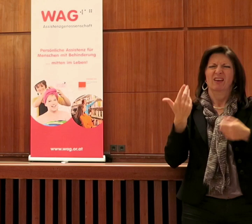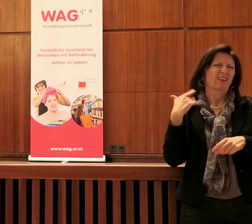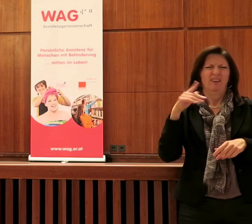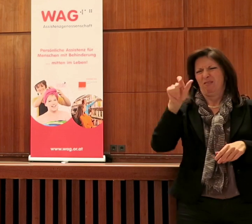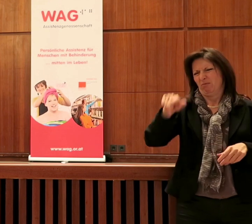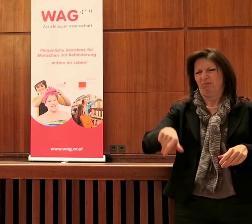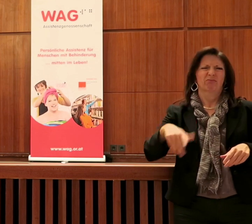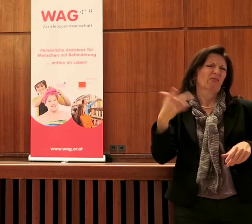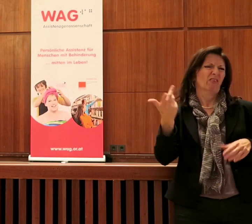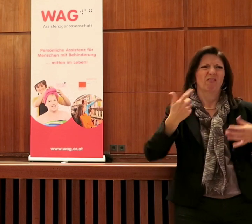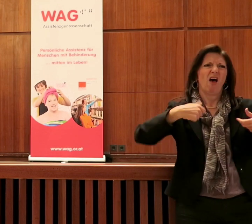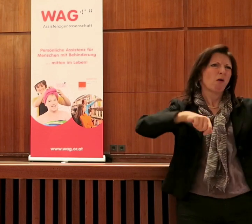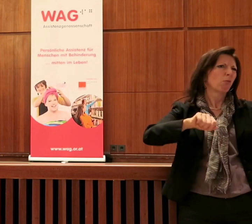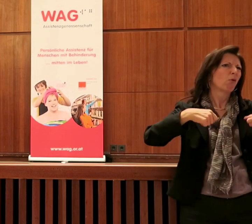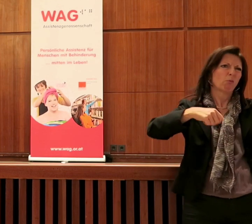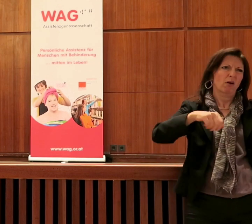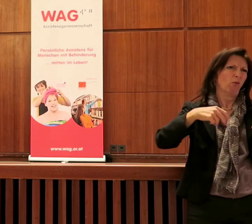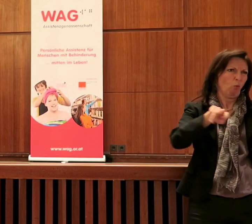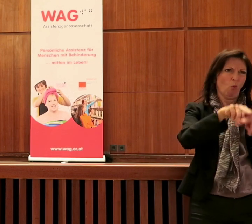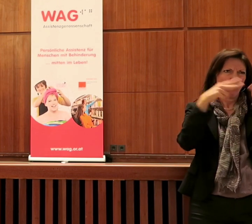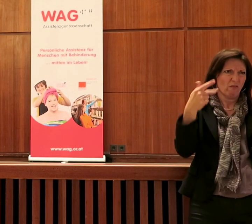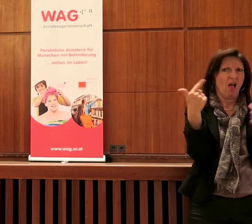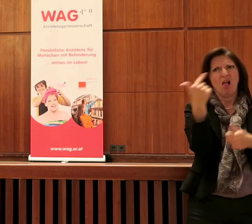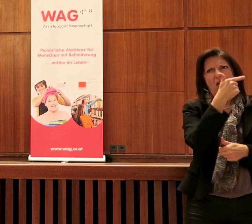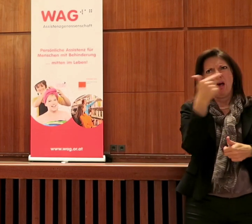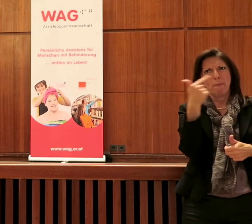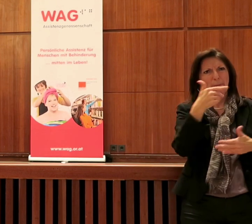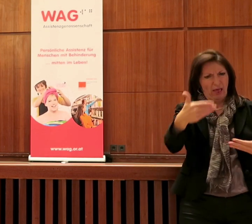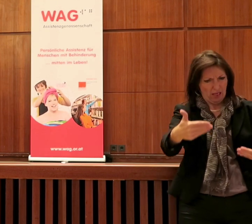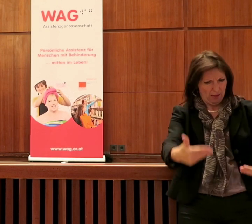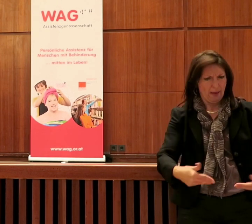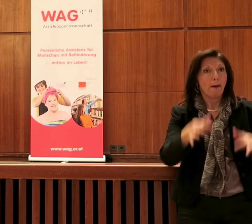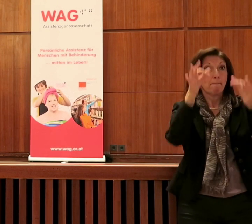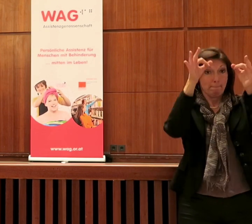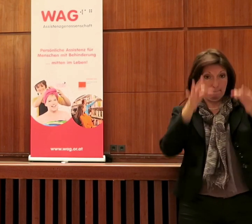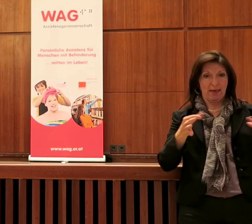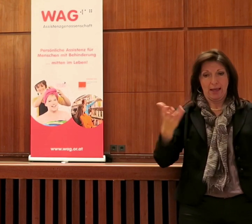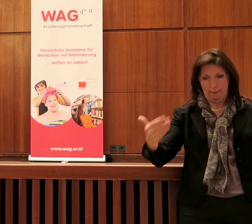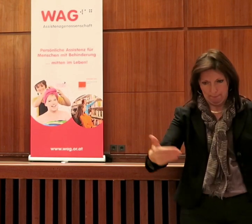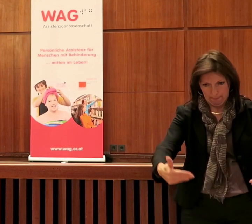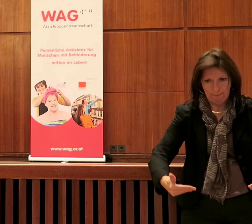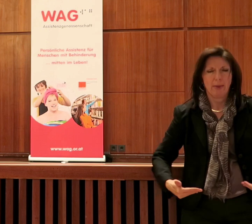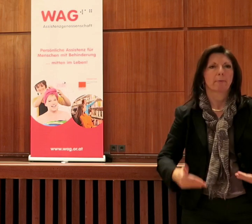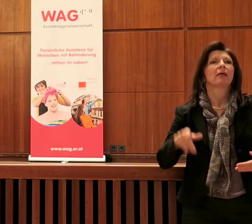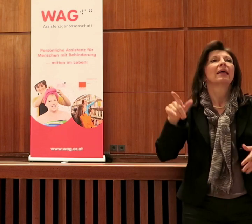beide Unterschenkel verloren. Und der ist Snowboarder beim Paraolympicteam.